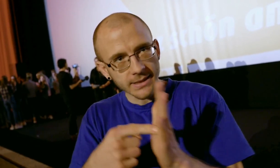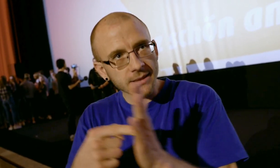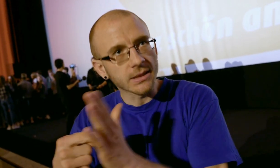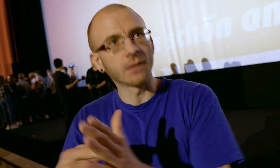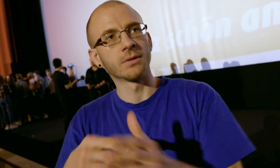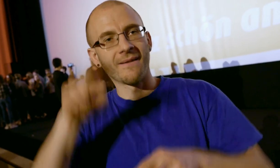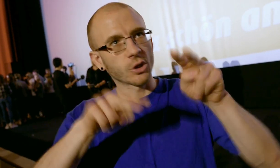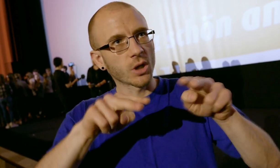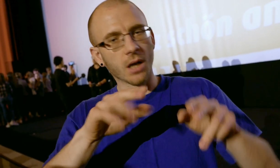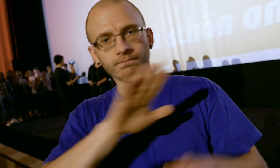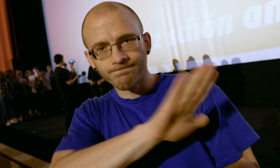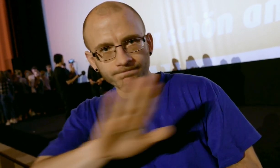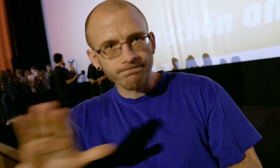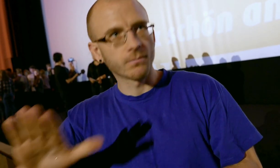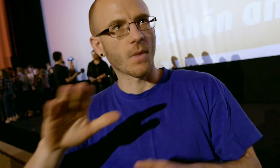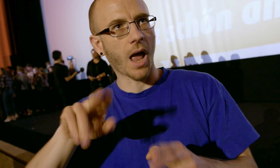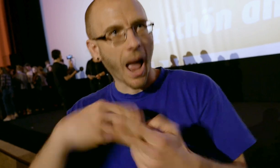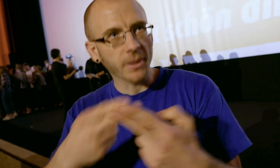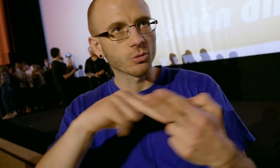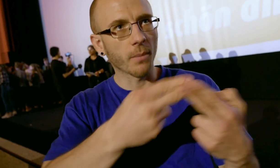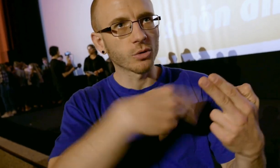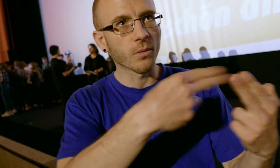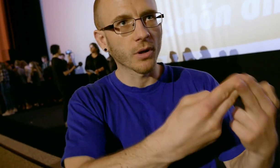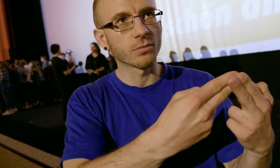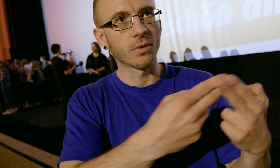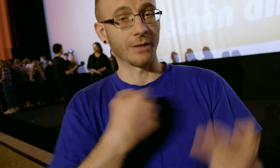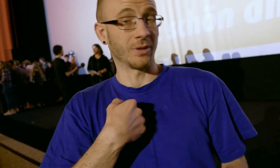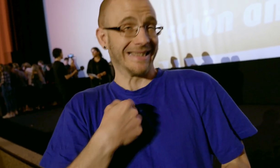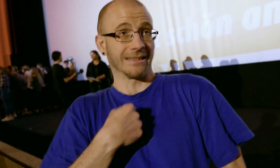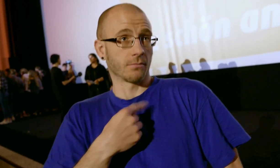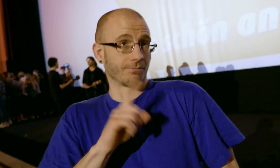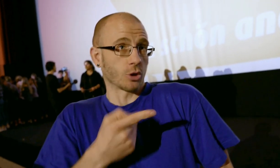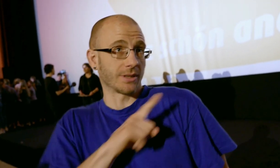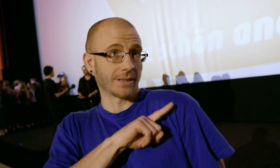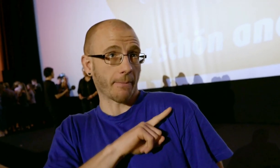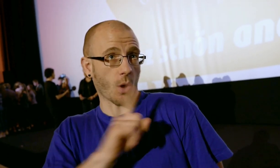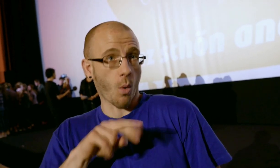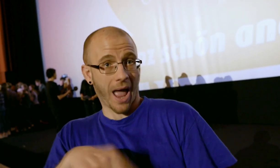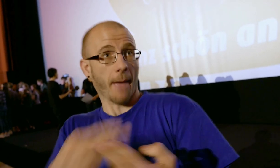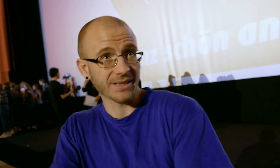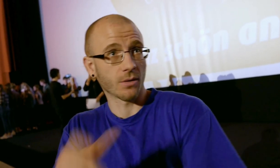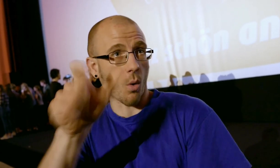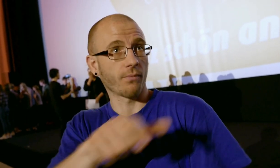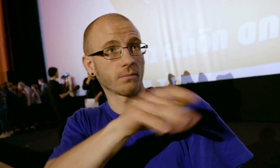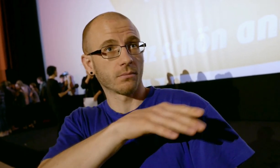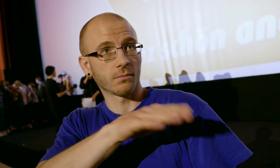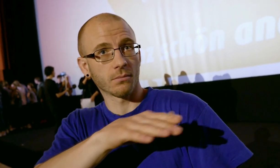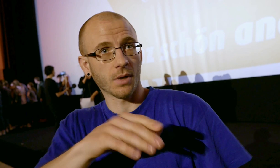dass sich die verschiedenen Menschen aneinander anpassen können. Ich selbst musste mich natürlich auch anpassen.